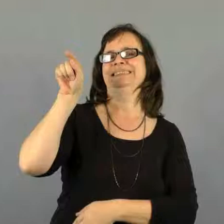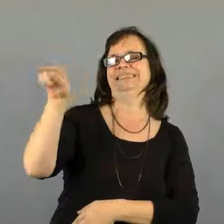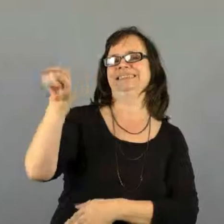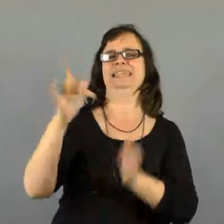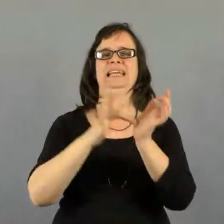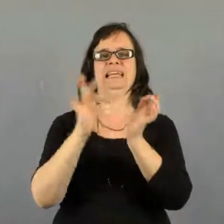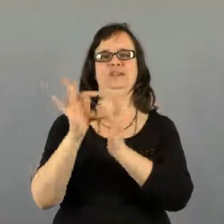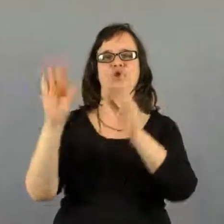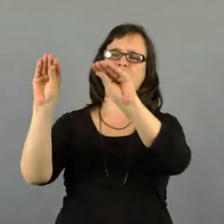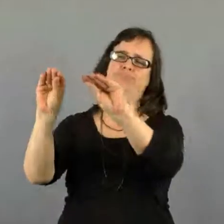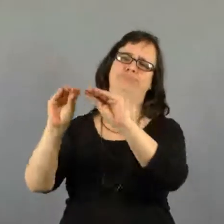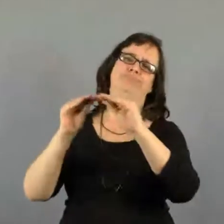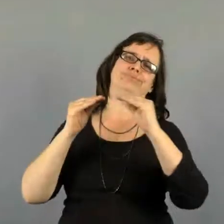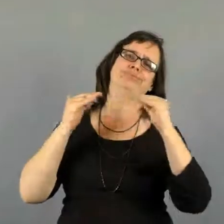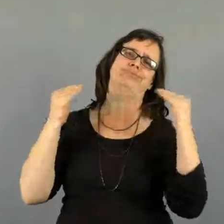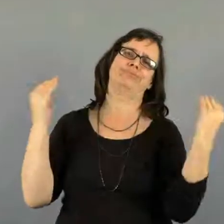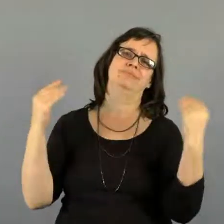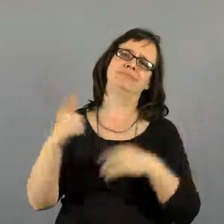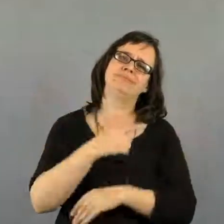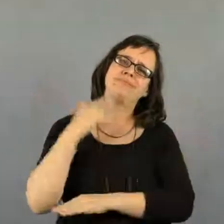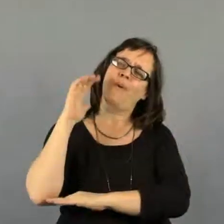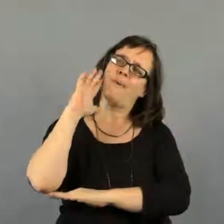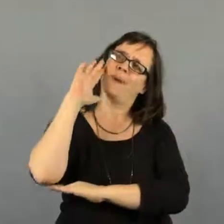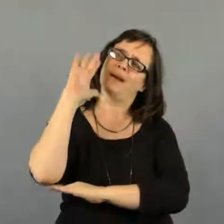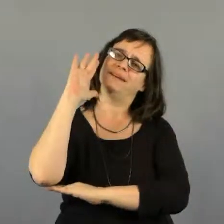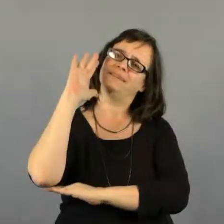Dort wird Jesus predigen und wir hören